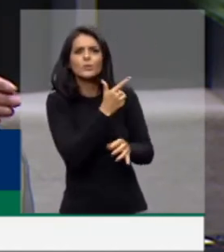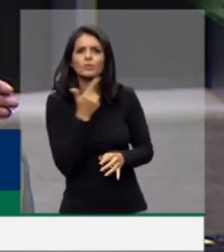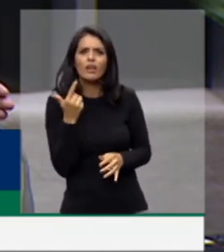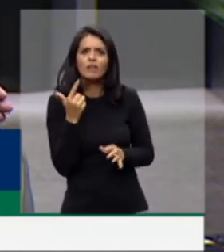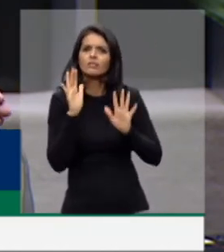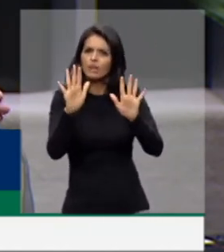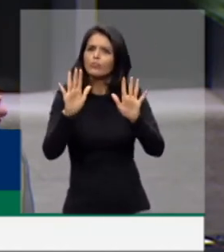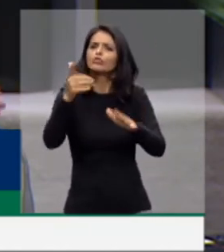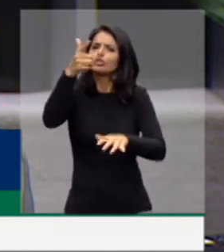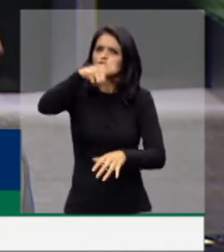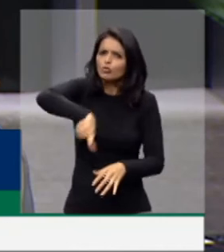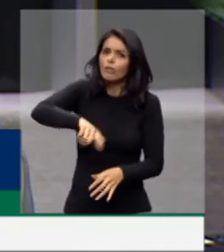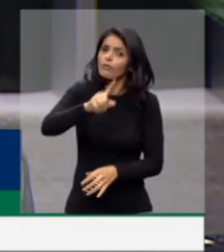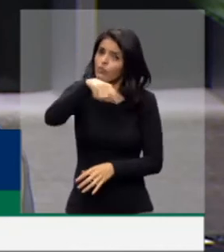IREM A TRIBUNA E HOJE A TAXAÇÃO NÃO ESTÁ SENDO